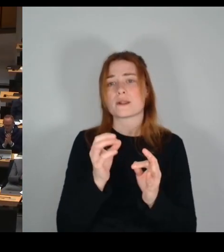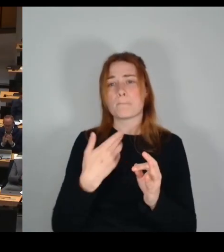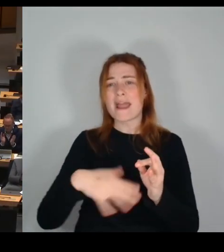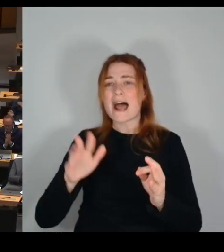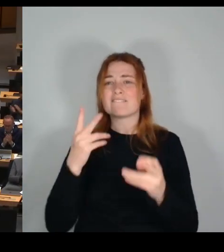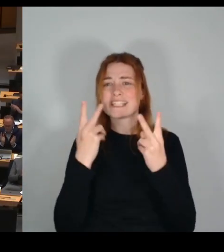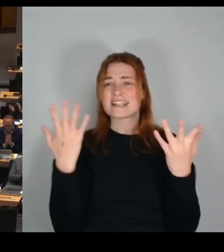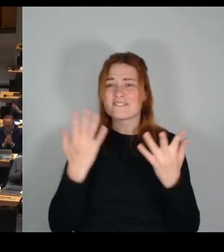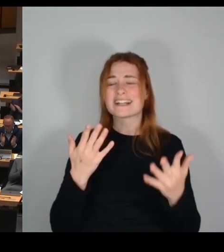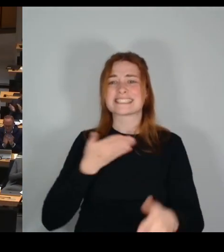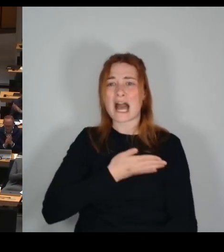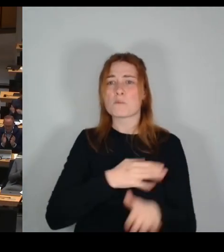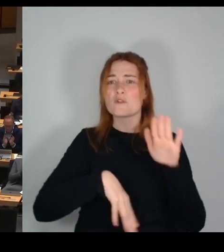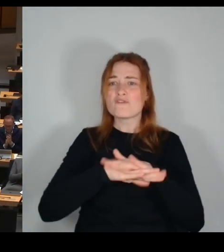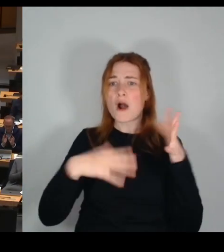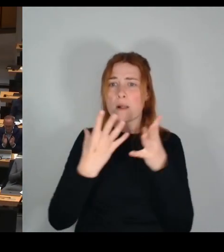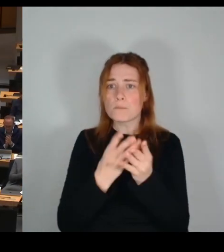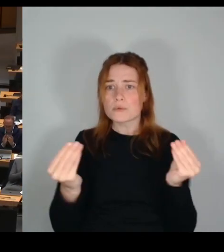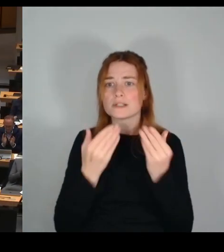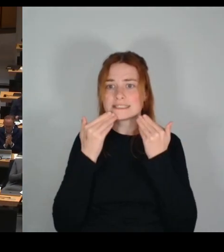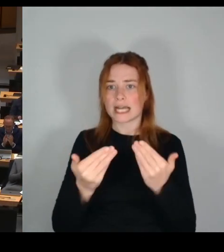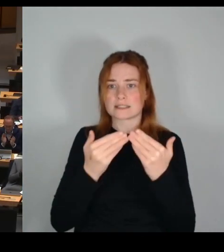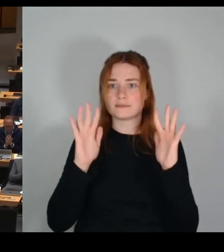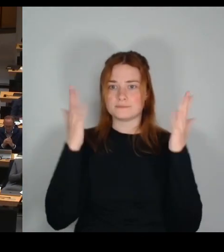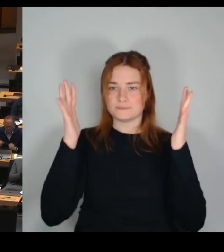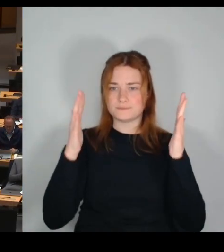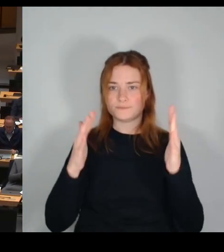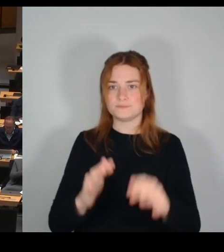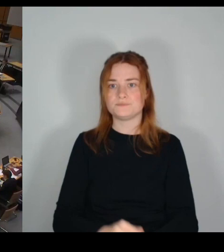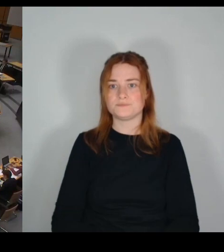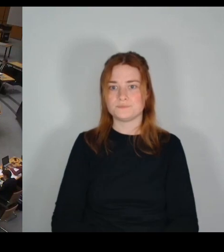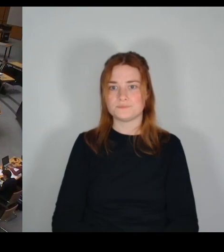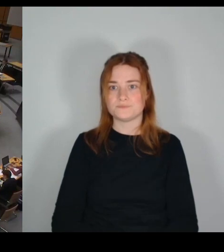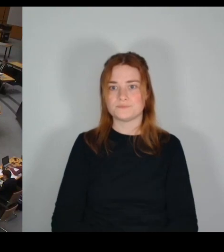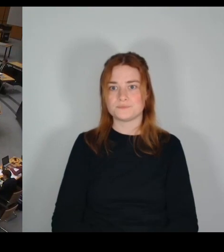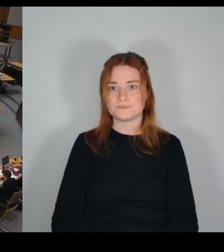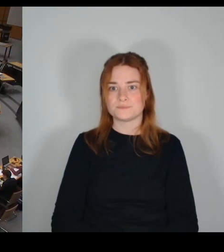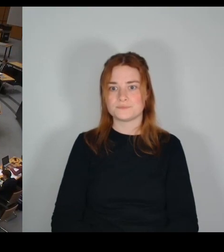Vielen Dank, Frau Kollegin. Für die SPD Fraktion hat der Kollege Düsterhöft das Wort